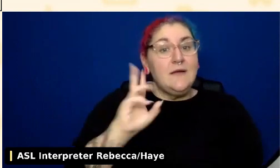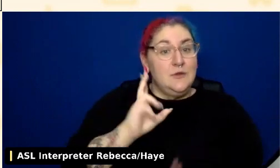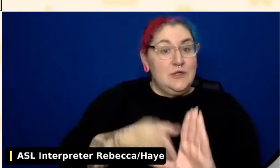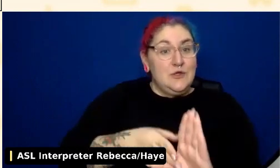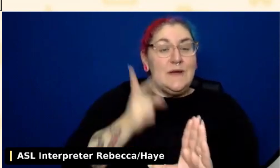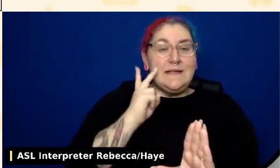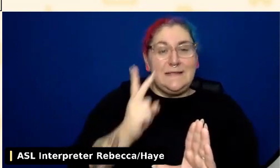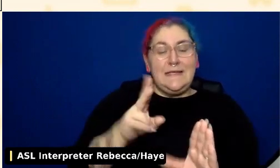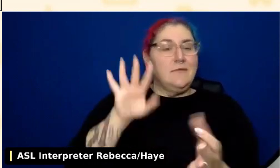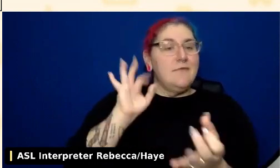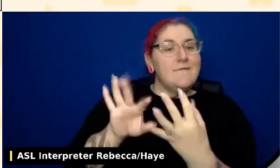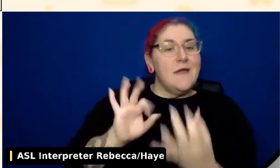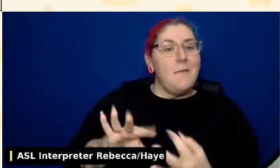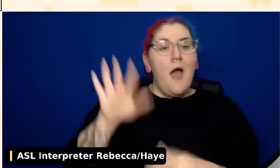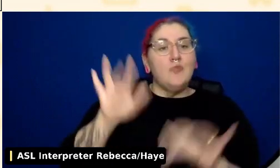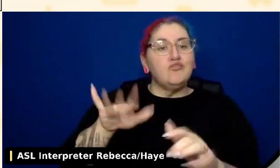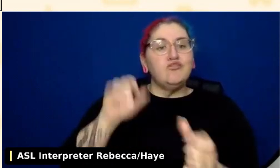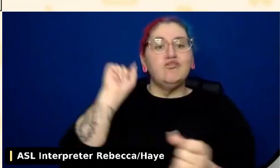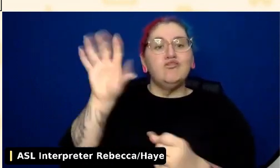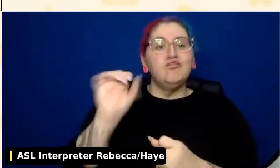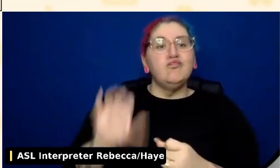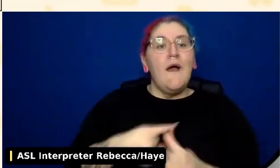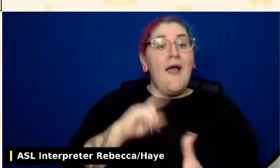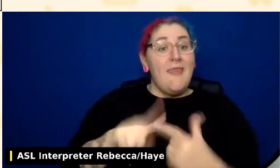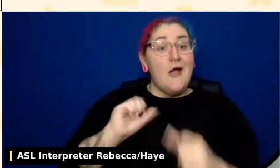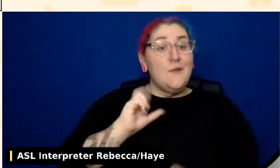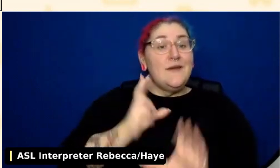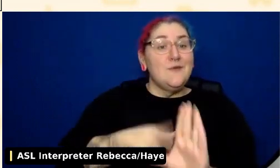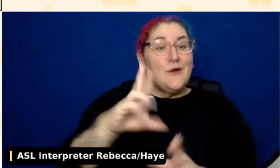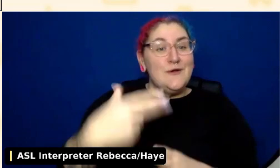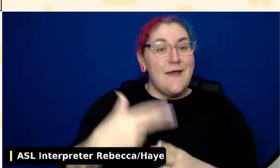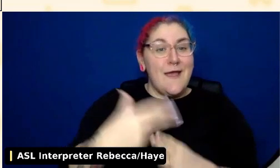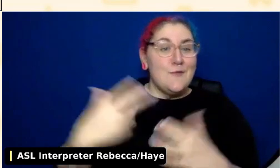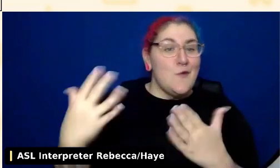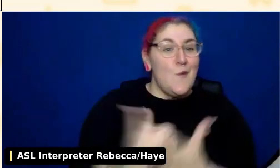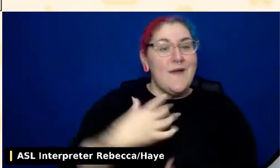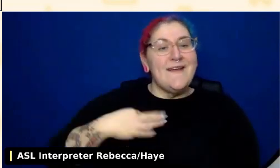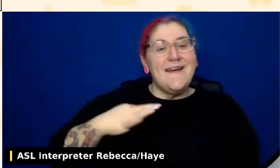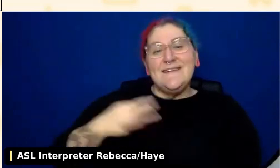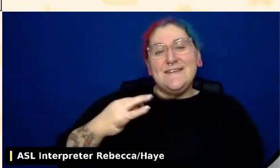para proporcionar comentarios anónimos a nuestros oradores sobre su presentación, y puedes participar para ganar una camiseta mientras estás allí.